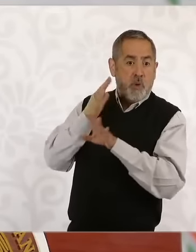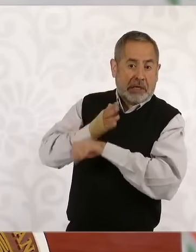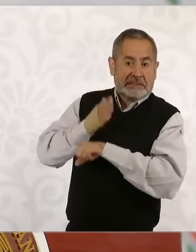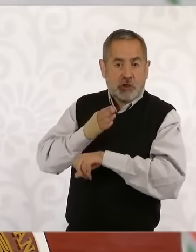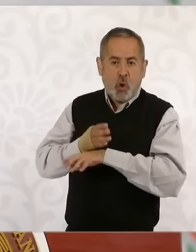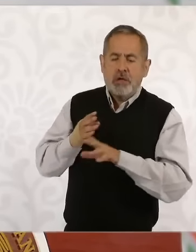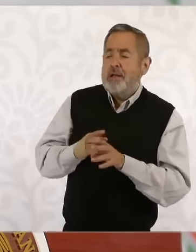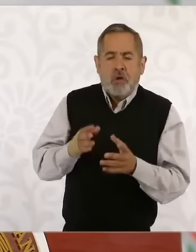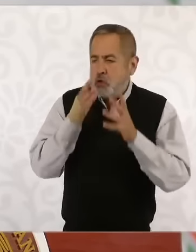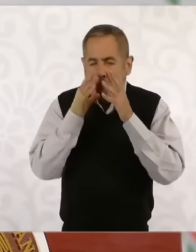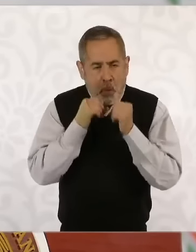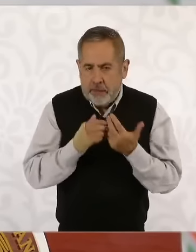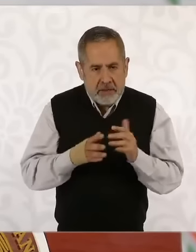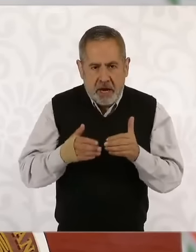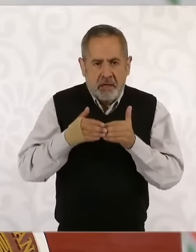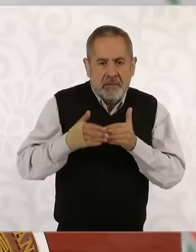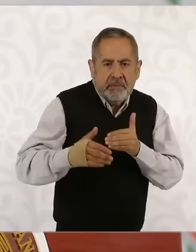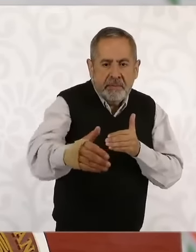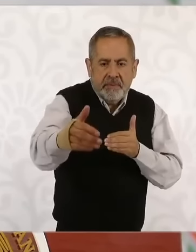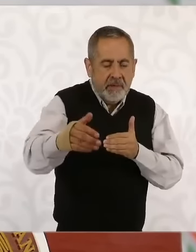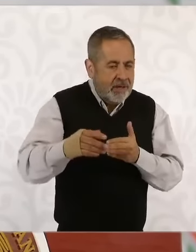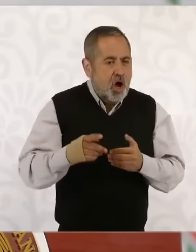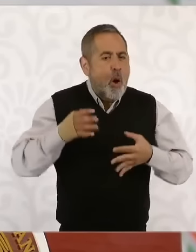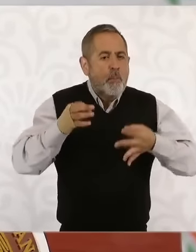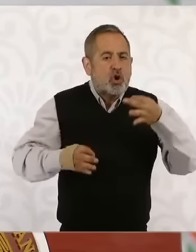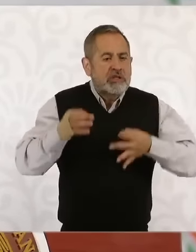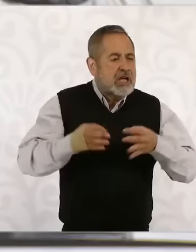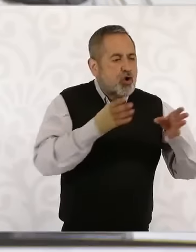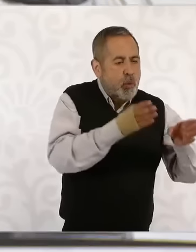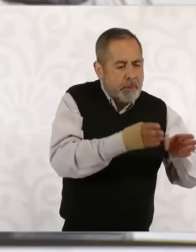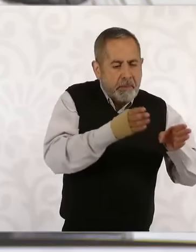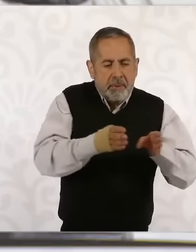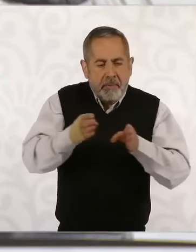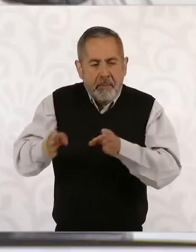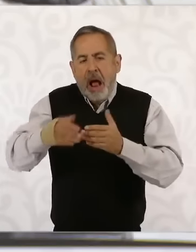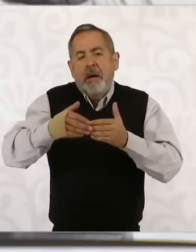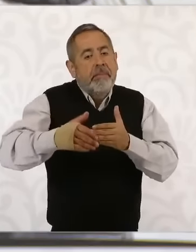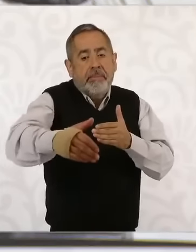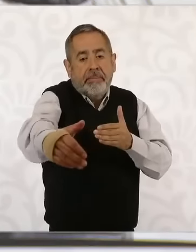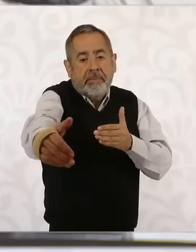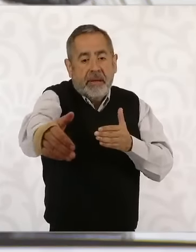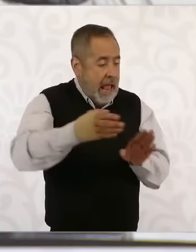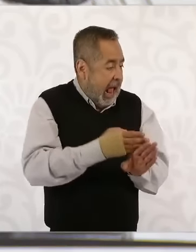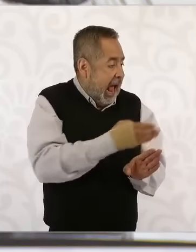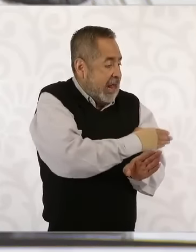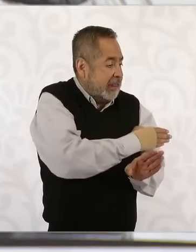como son una serie de pasos en los juicios, los pasos o las etapas previas no se van a tocar,